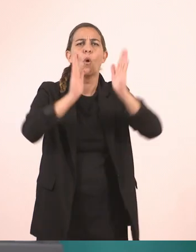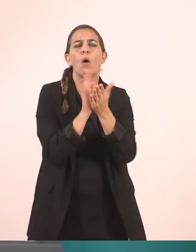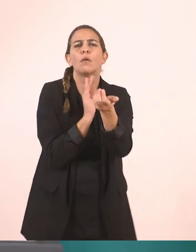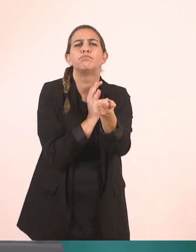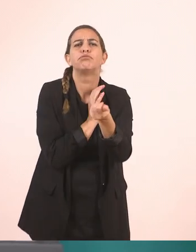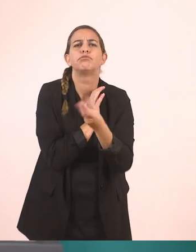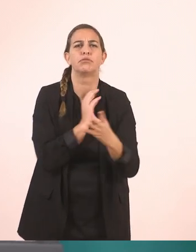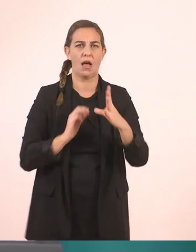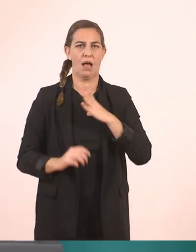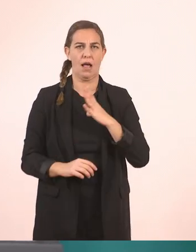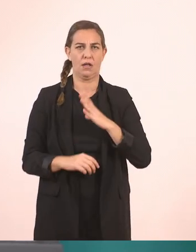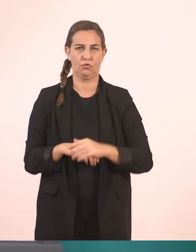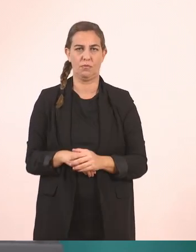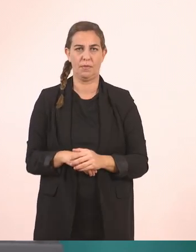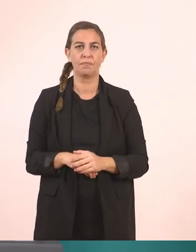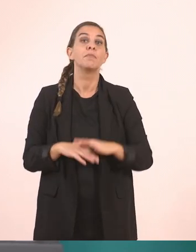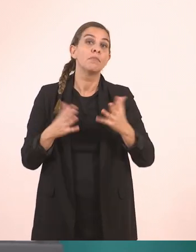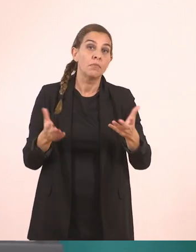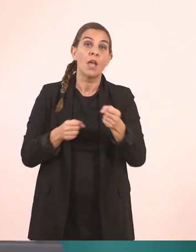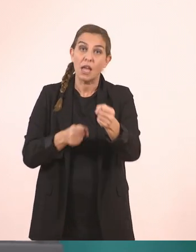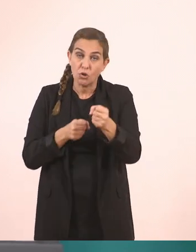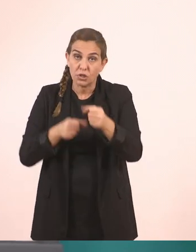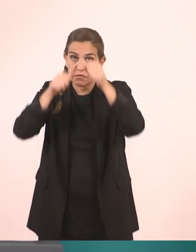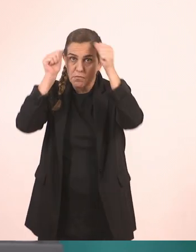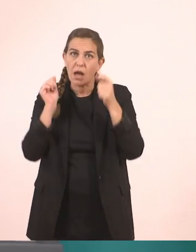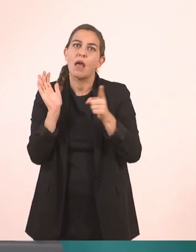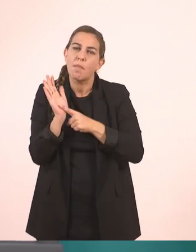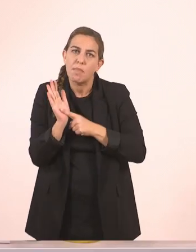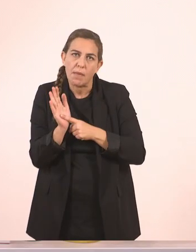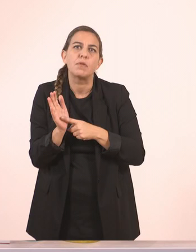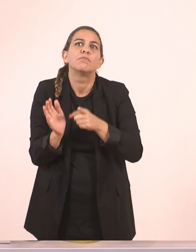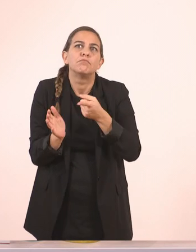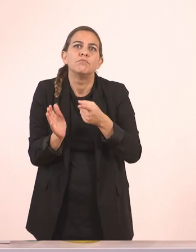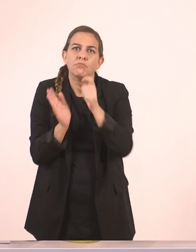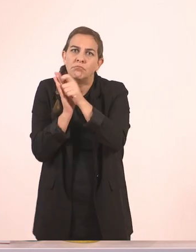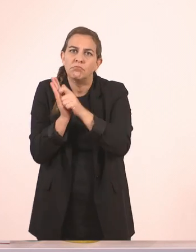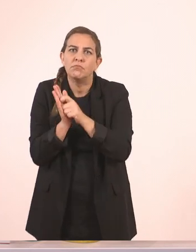Αυτό έπρεπε να κάνουν και ο Ιωσήφ με τη Μαρία. Επειδή ο Ιωσήφ καταγόταν από τη Βηθλεέμ,